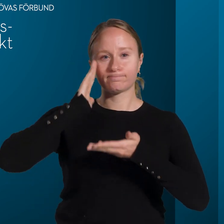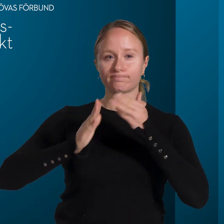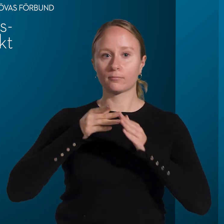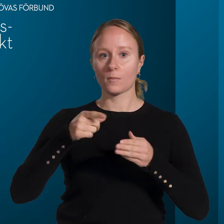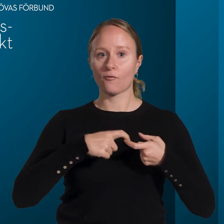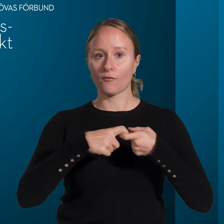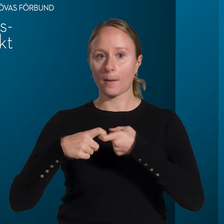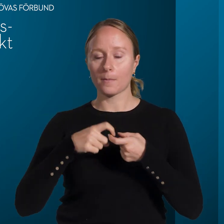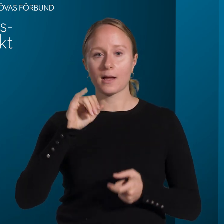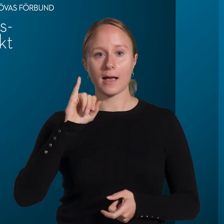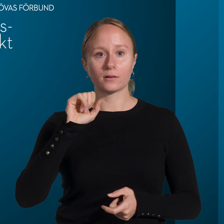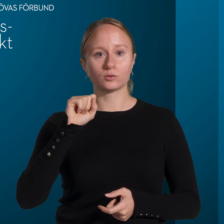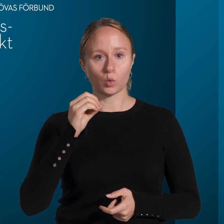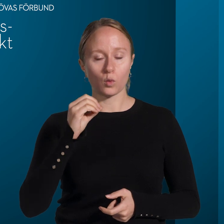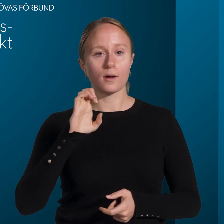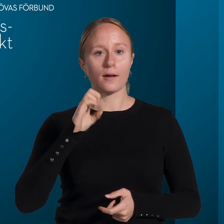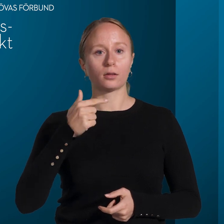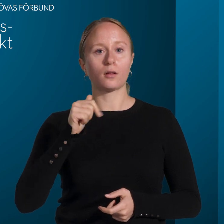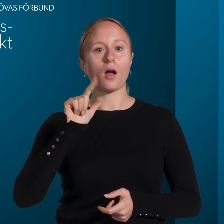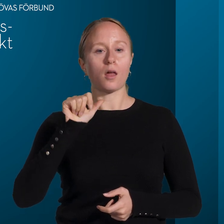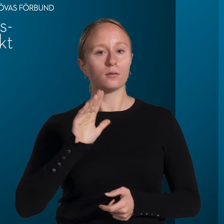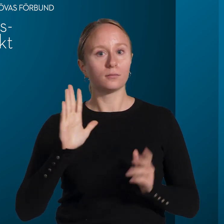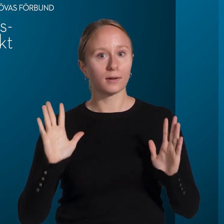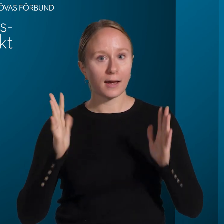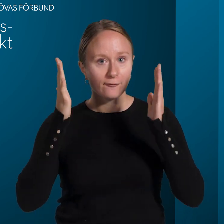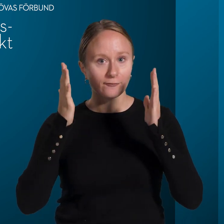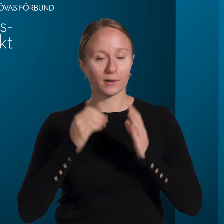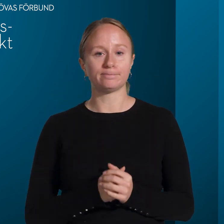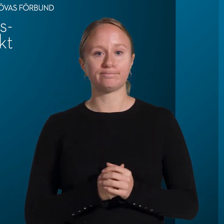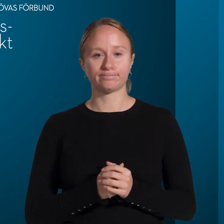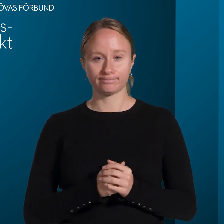och bekantar sig med familjen Iso-Ettalas liv.